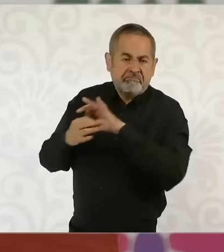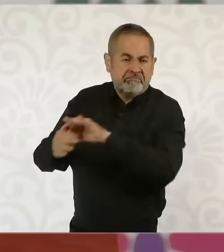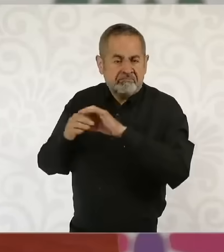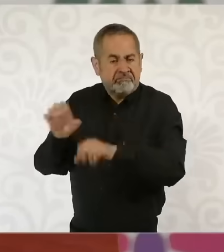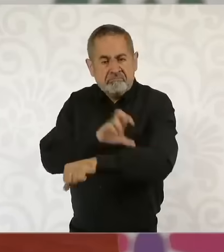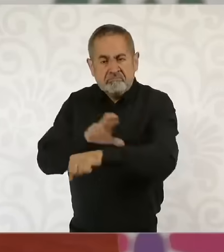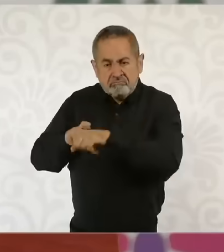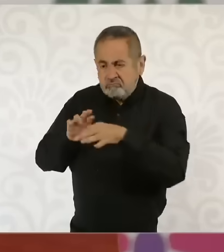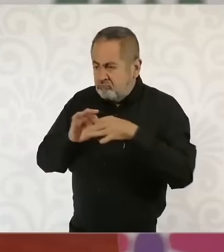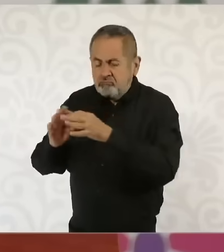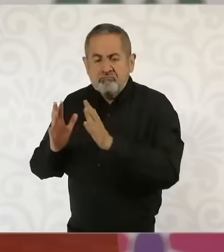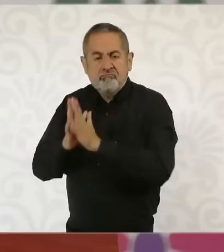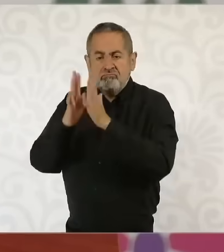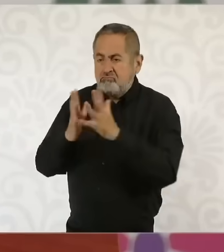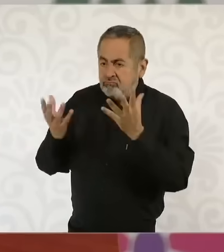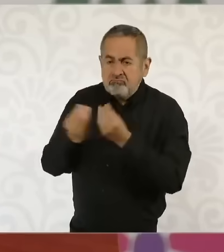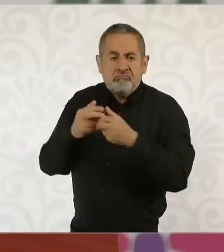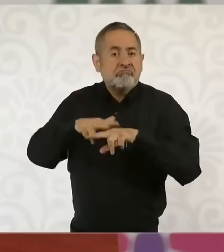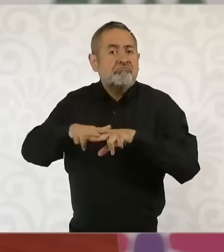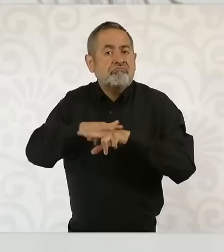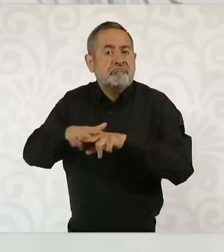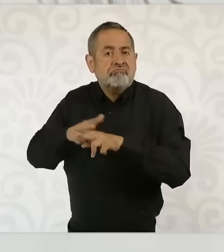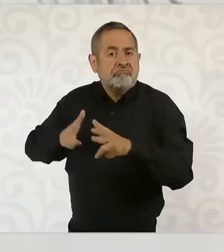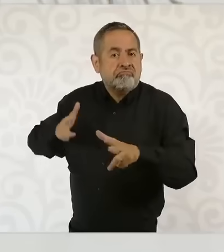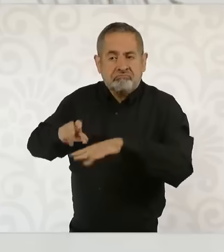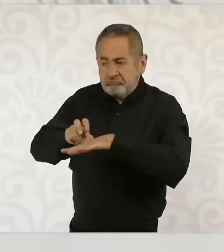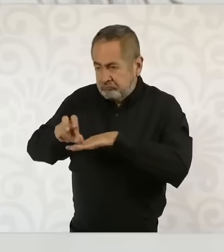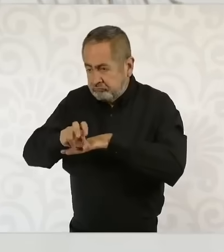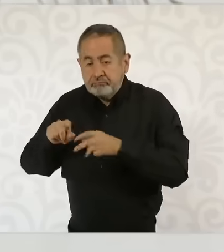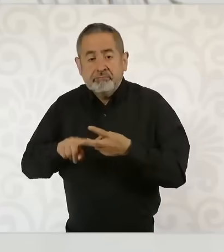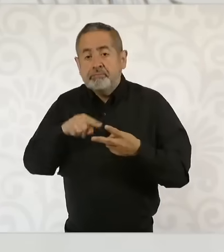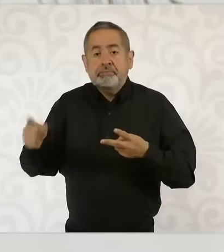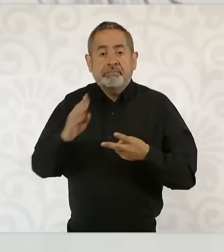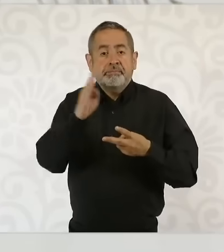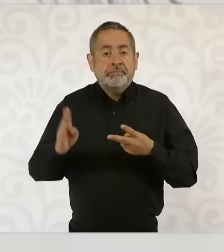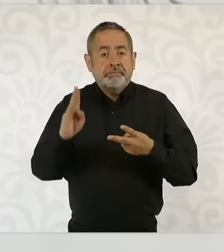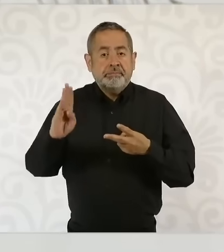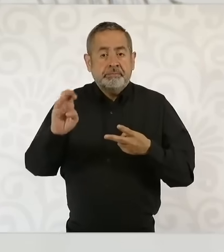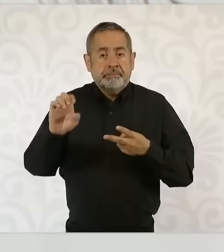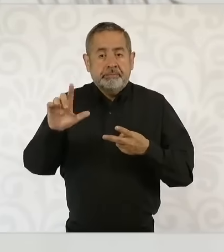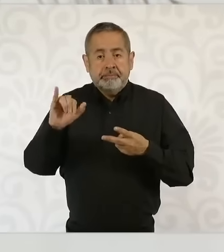colaboración y particularmente el tren. Con Belice también tenemos la posibilidad de que el Tren Maya